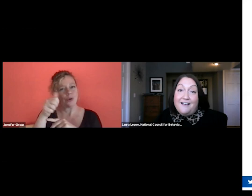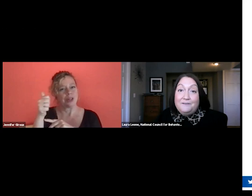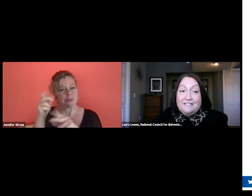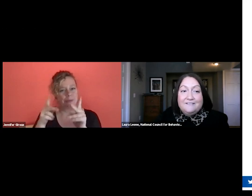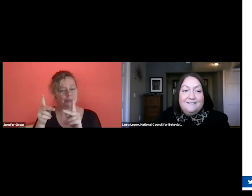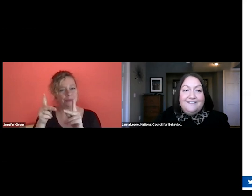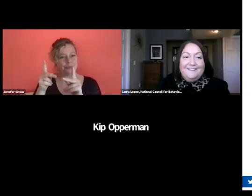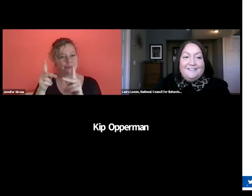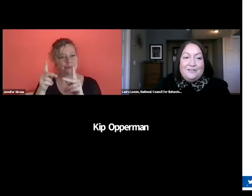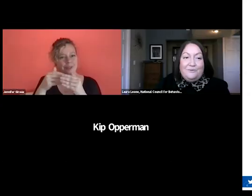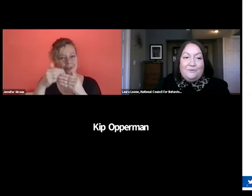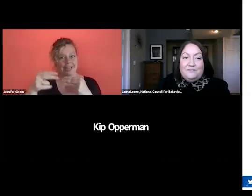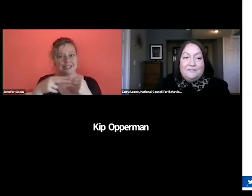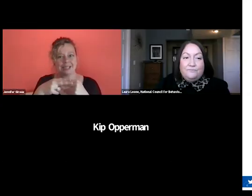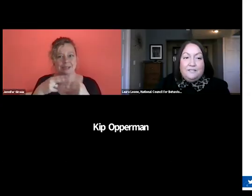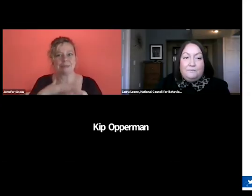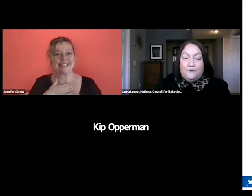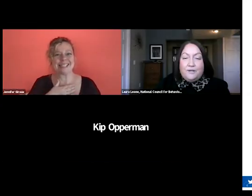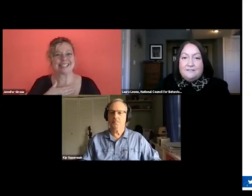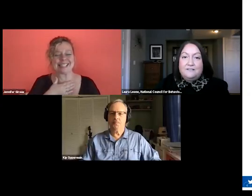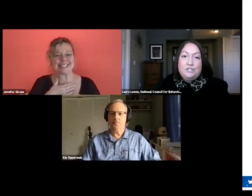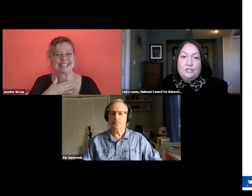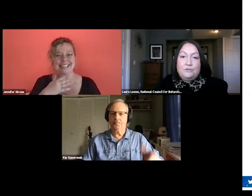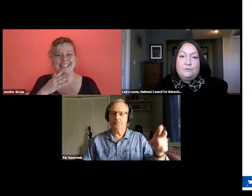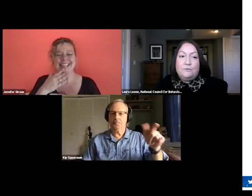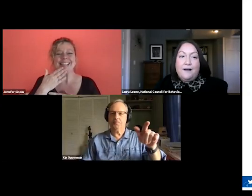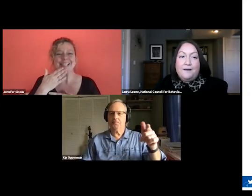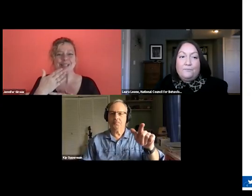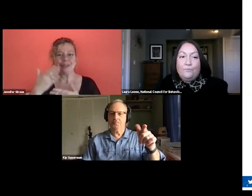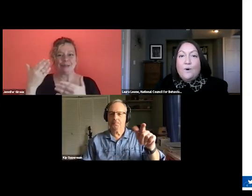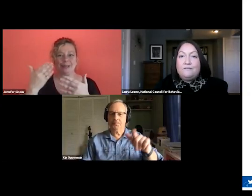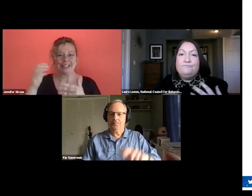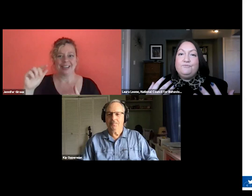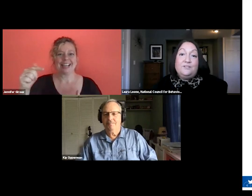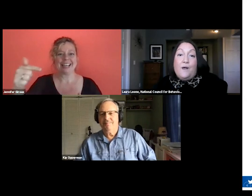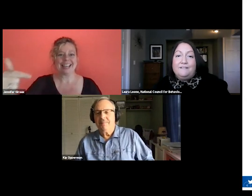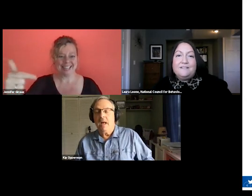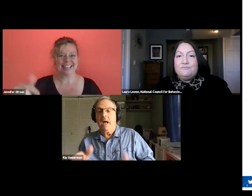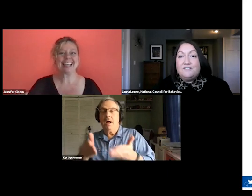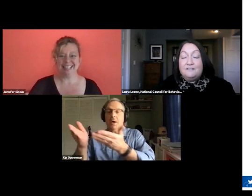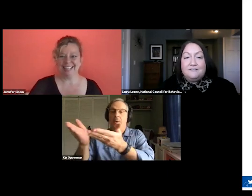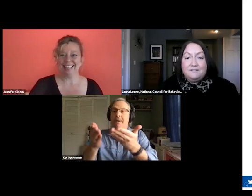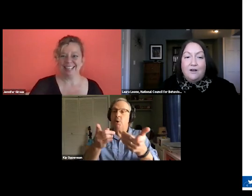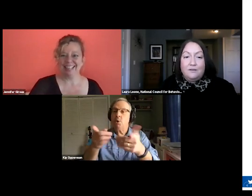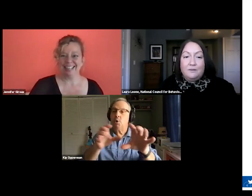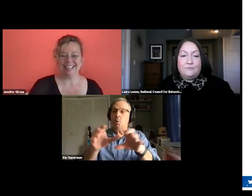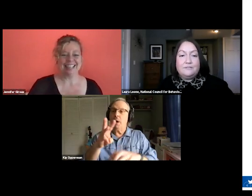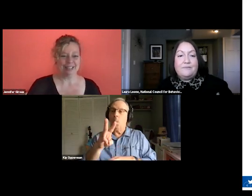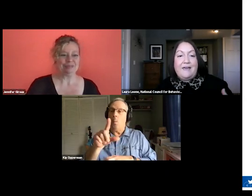Siguiente diapositiva por favor. Así que esto realmente nos lleva a lo que significa el bienestar y la resiliencia.